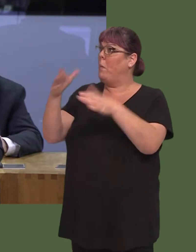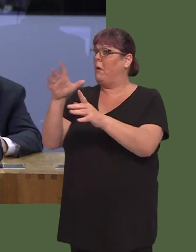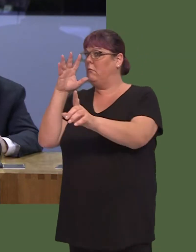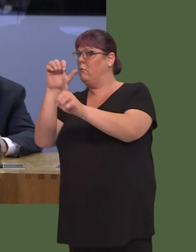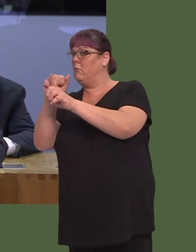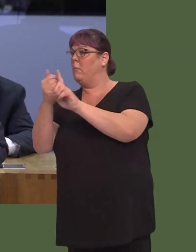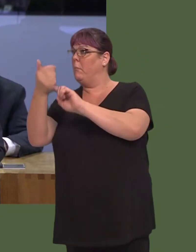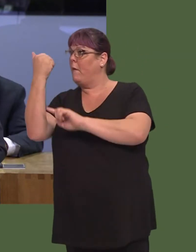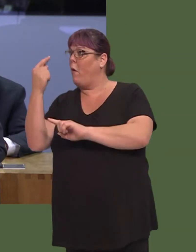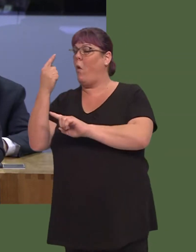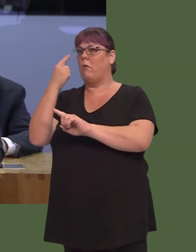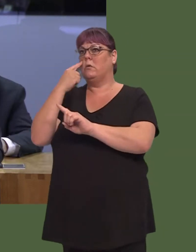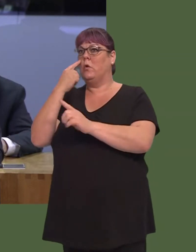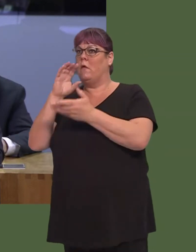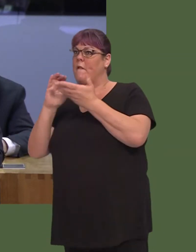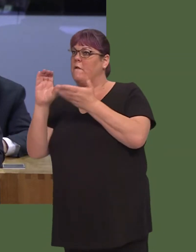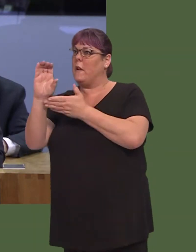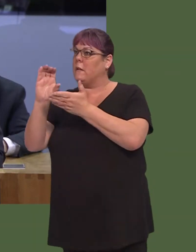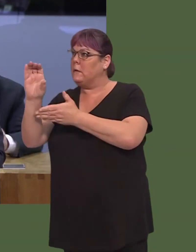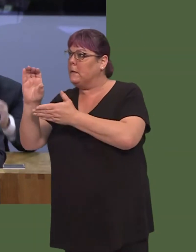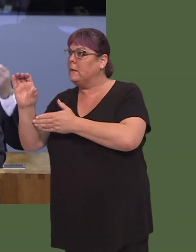rheoli ystadau? OAQ52645 Carwyn Jones AM: The review of unadopted roads,